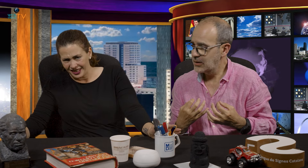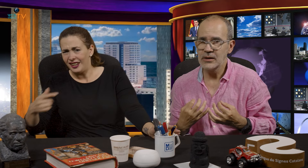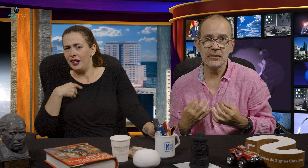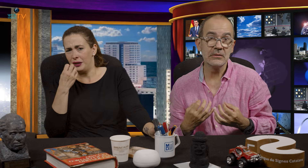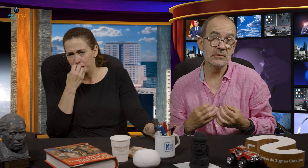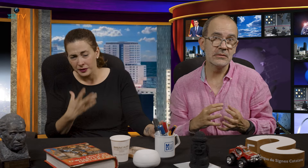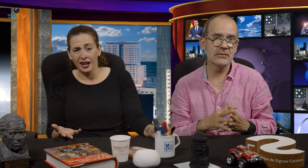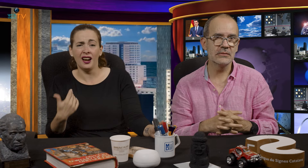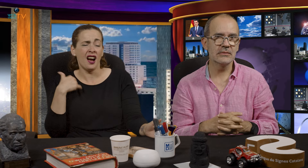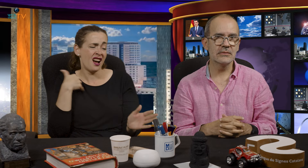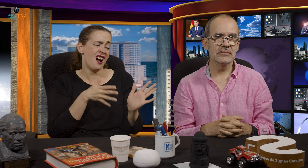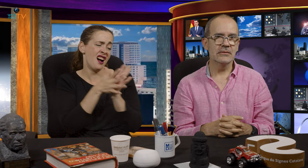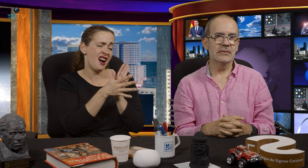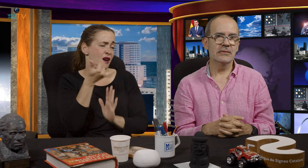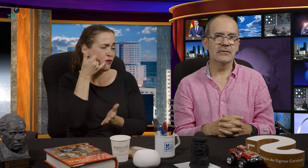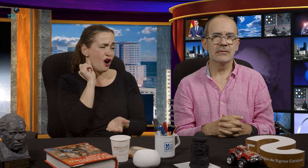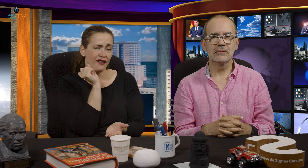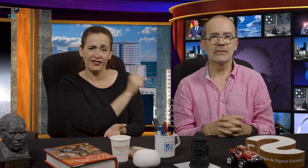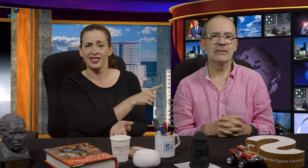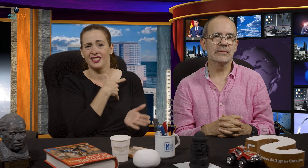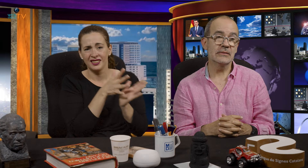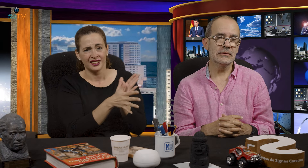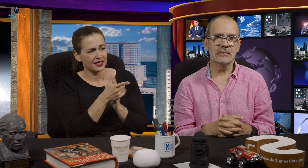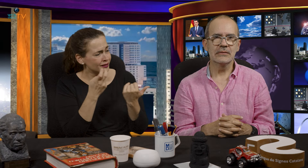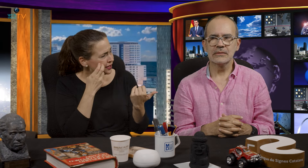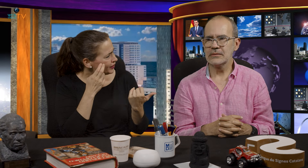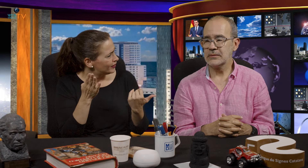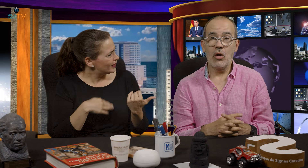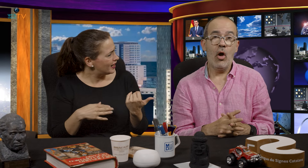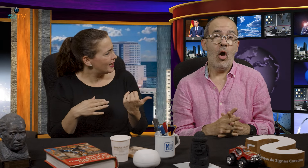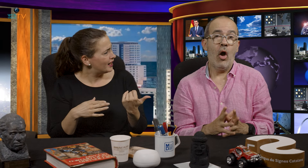Si. Estoy bien. Ya te lo he explicado antes por el móvil, no tengas miedo.